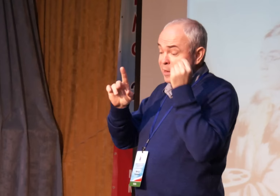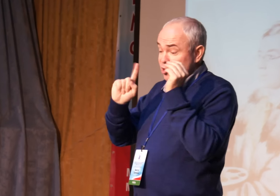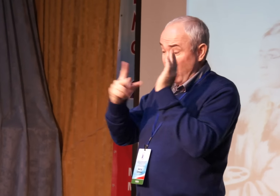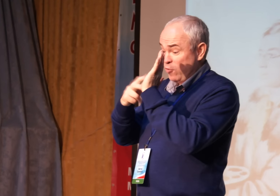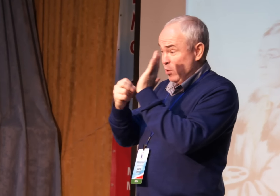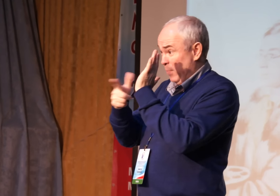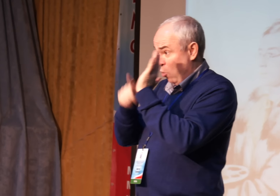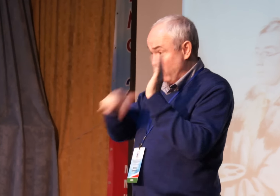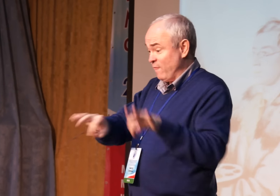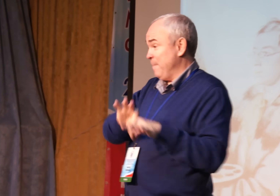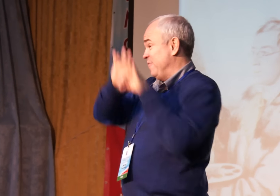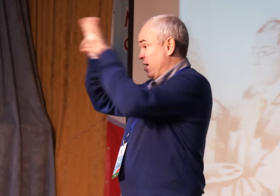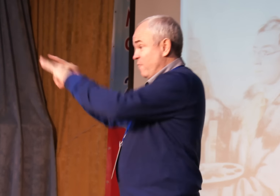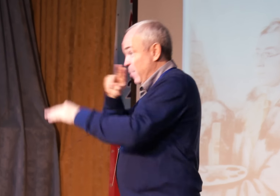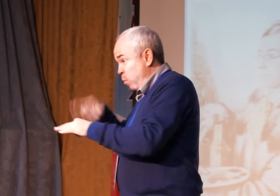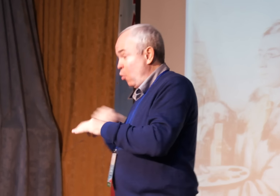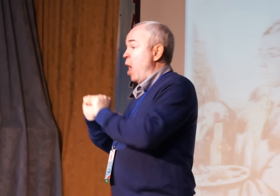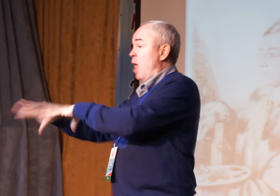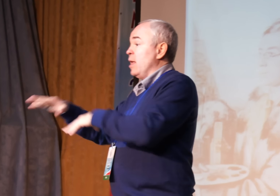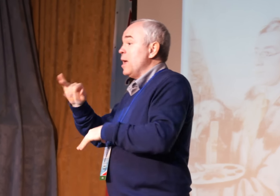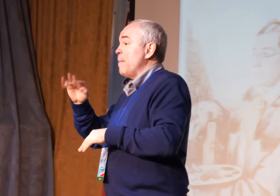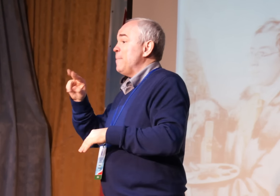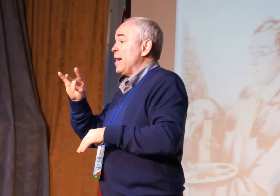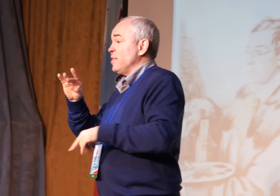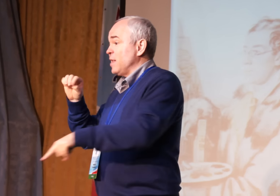Факты, а также неповторимый стиль его повествования